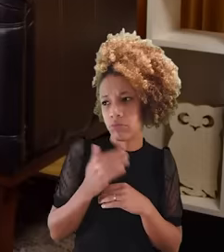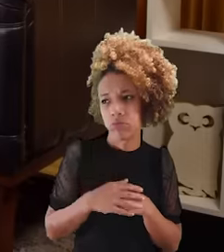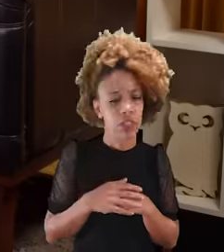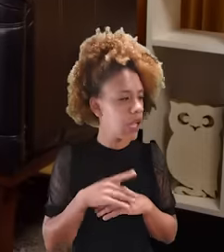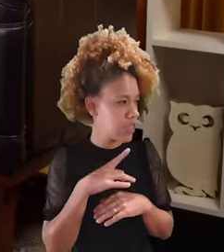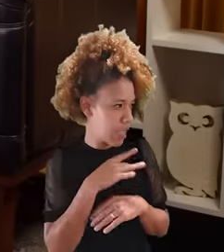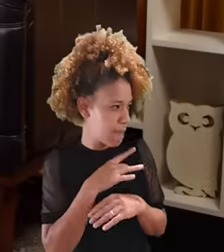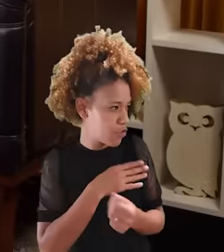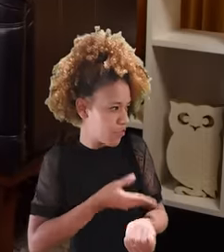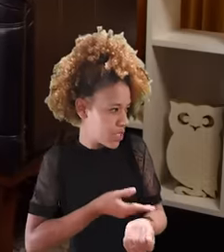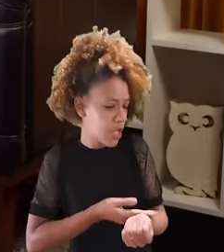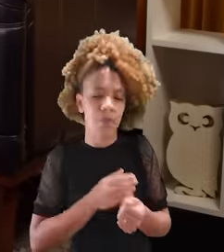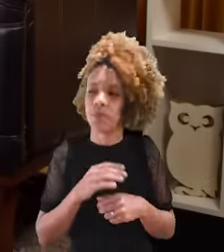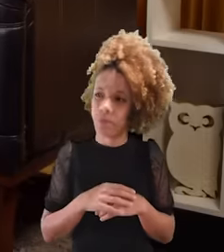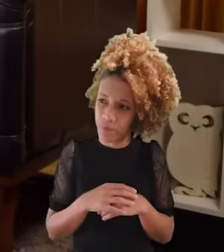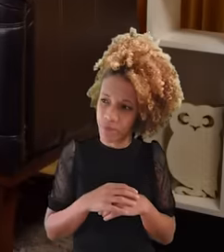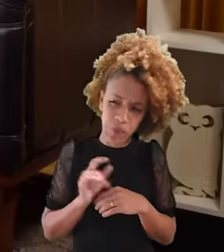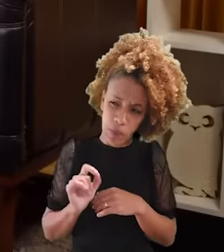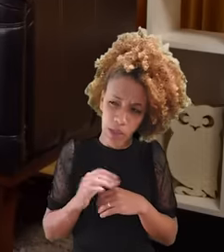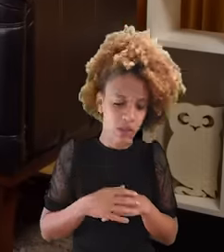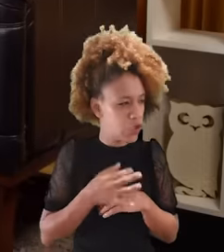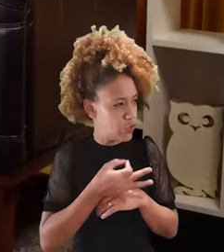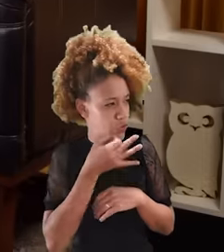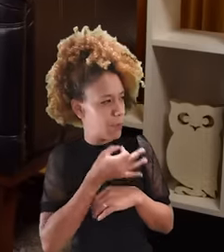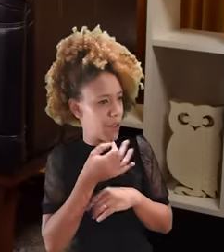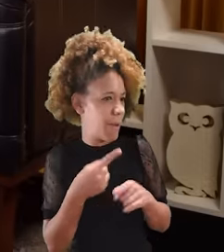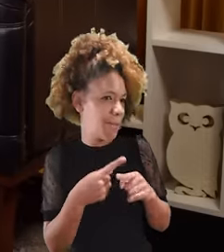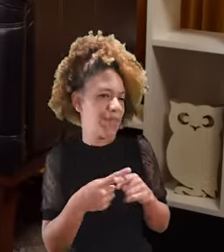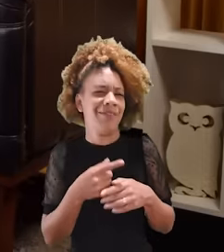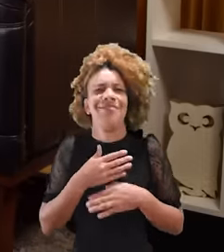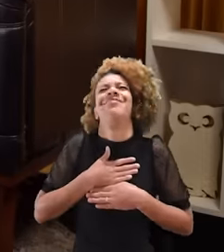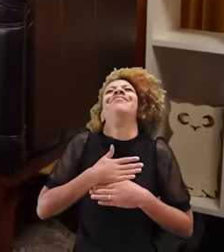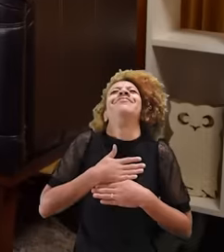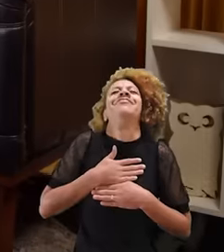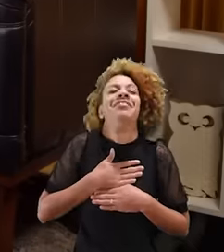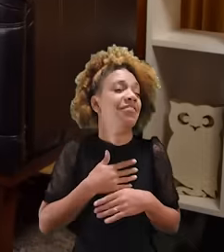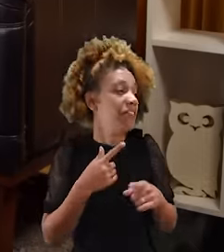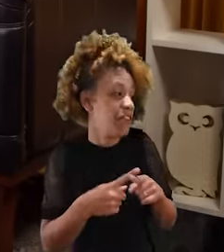ficar viciada nisso em quê em dar opinião porque a sua opinião a sua opinião é uma opinião que gera